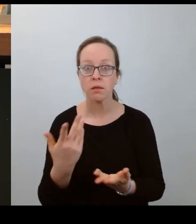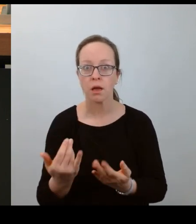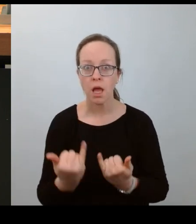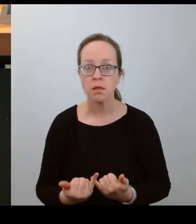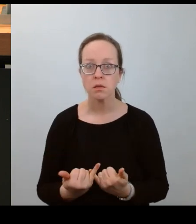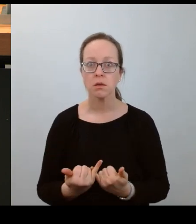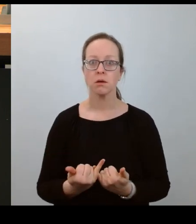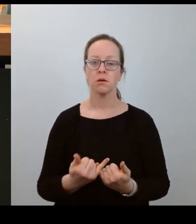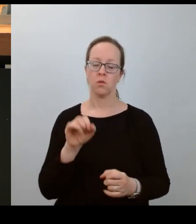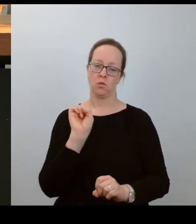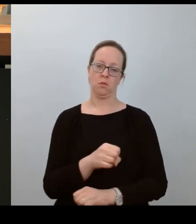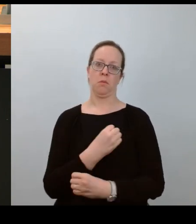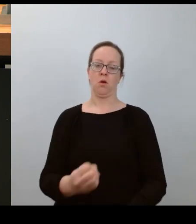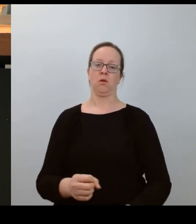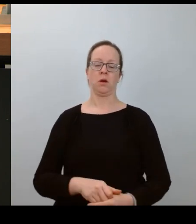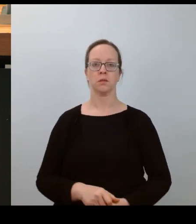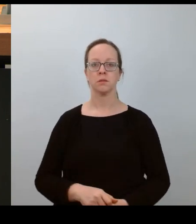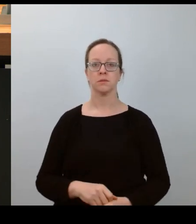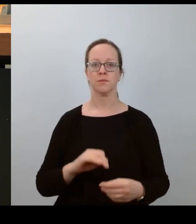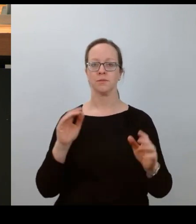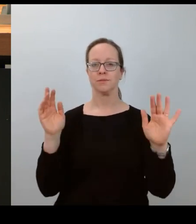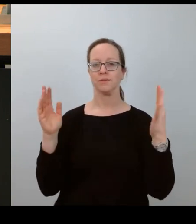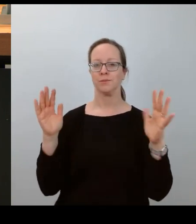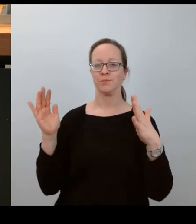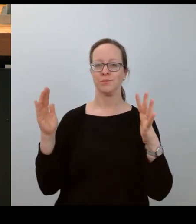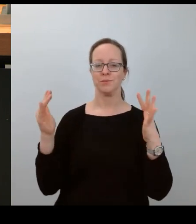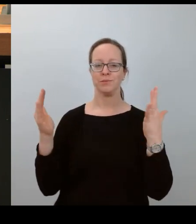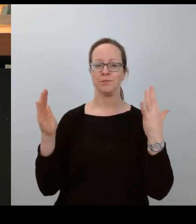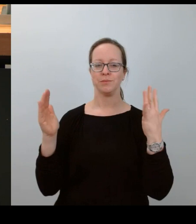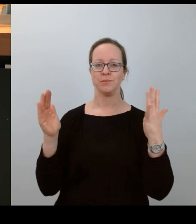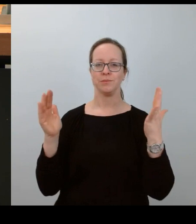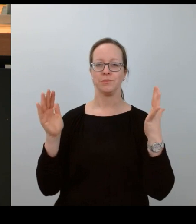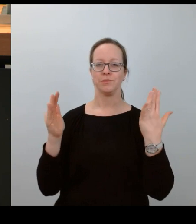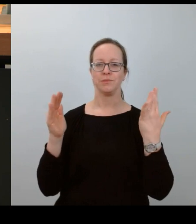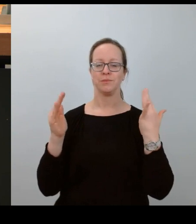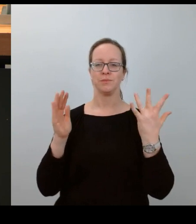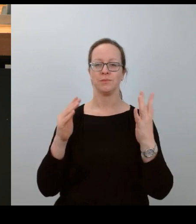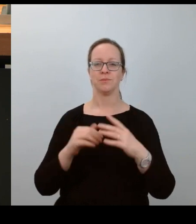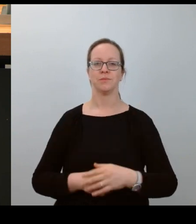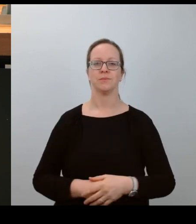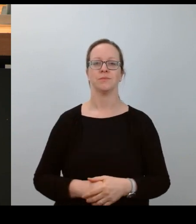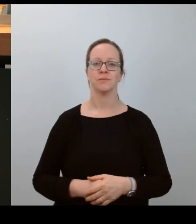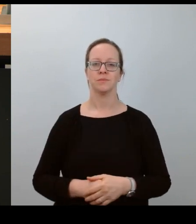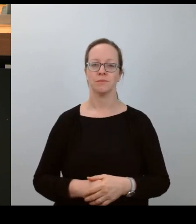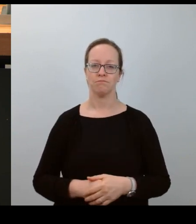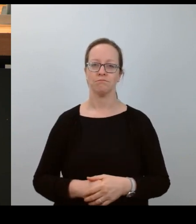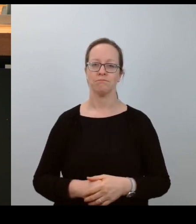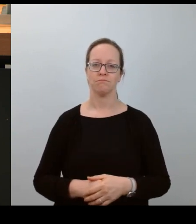Kulturraum GmbH bezogene wichtige Punkte, die wir übrigens in einem CDU-Antrag, der schon seit November